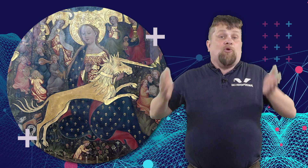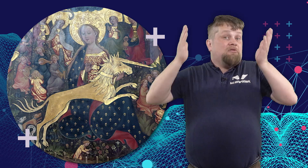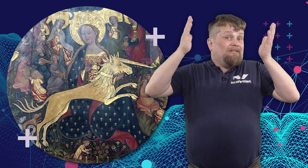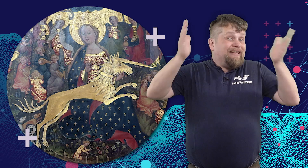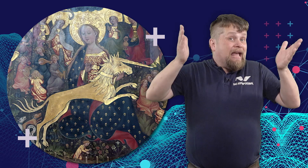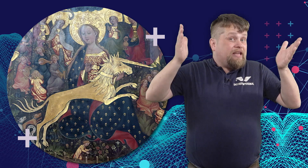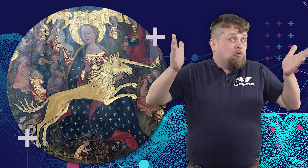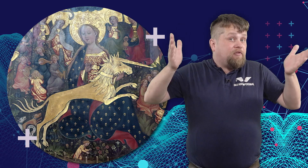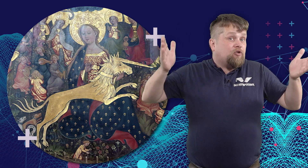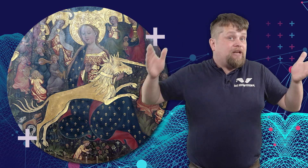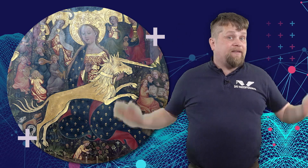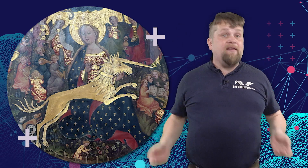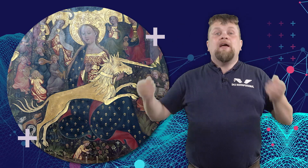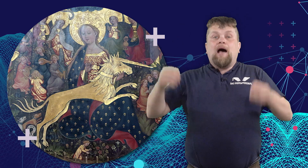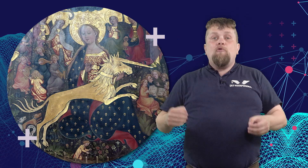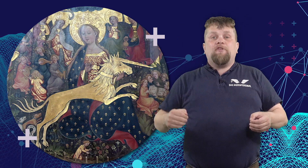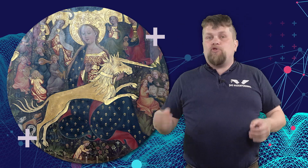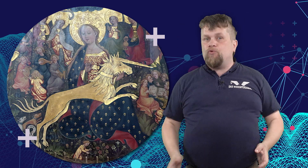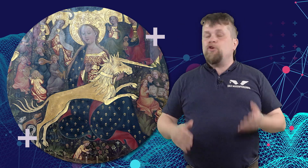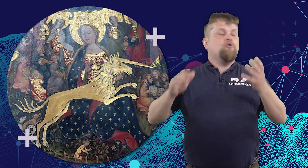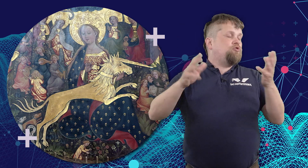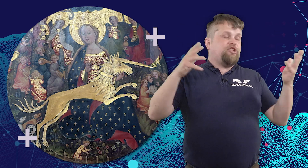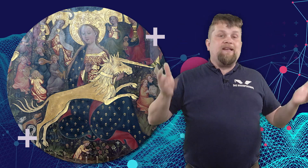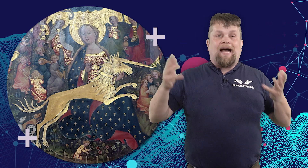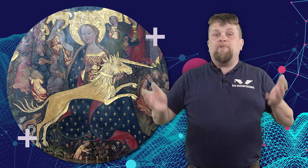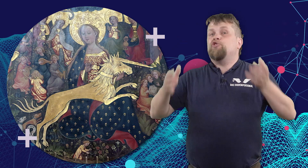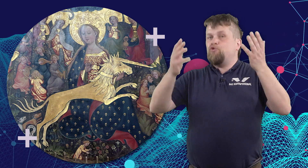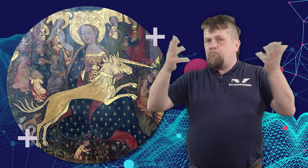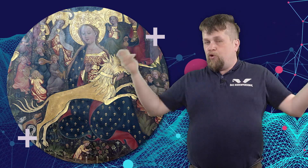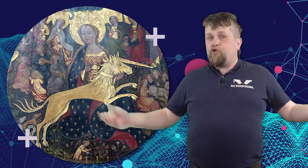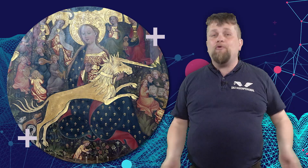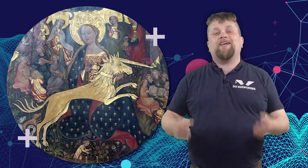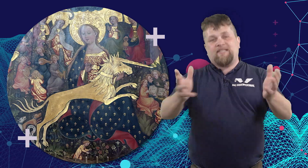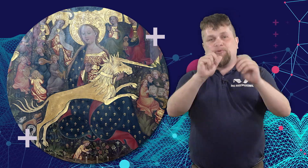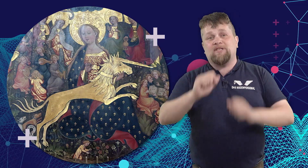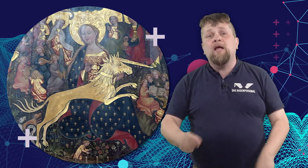also DER Jungfrau schlechthin, auf dem Schoß und steht damit symbolisch für Christus.